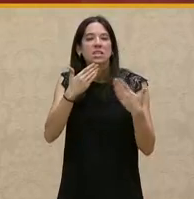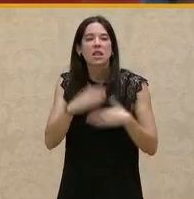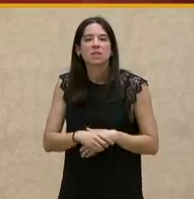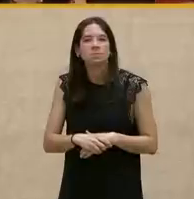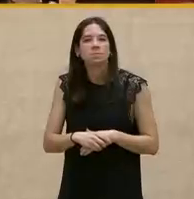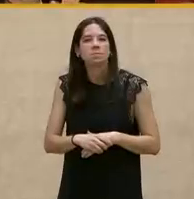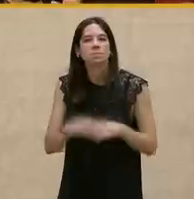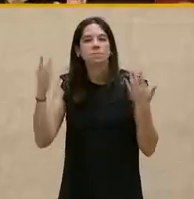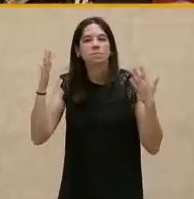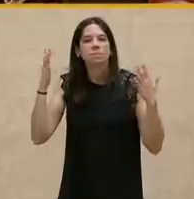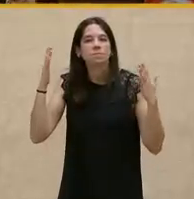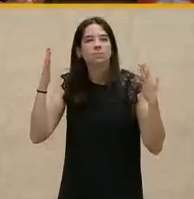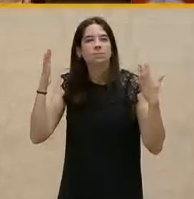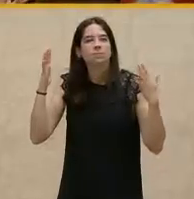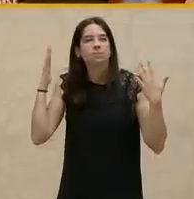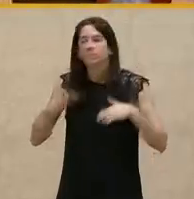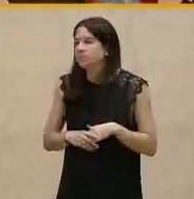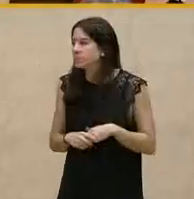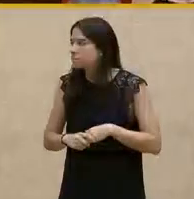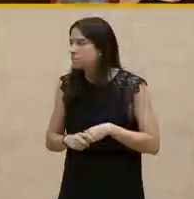(Aplausos) -Muchísimas gracias, diputado.